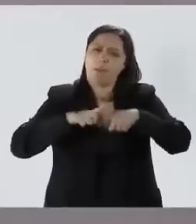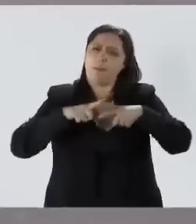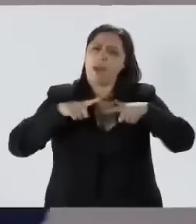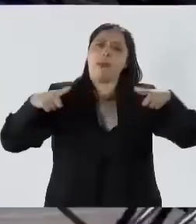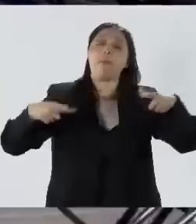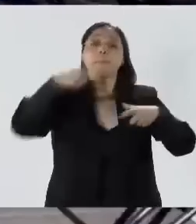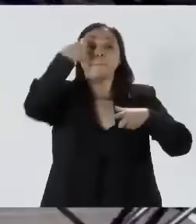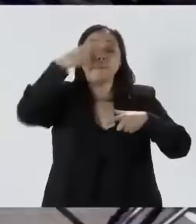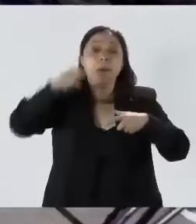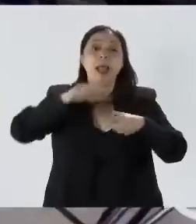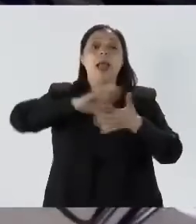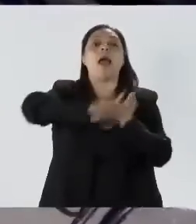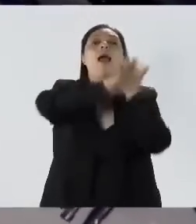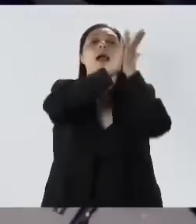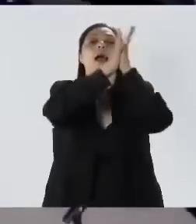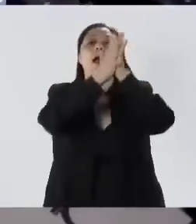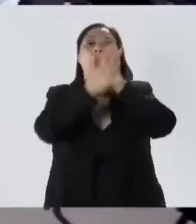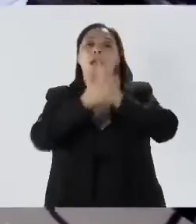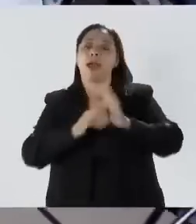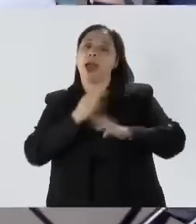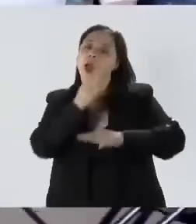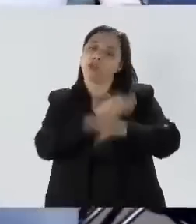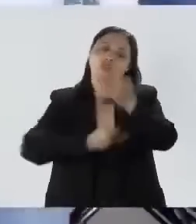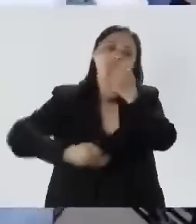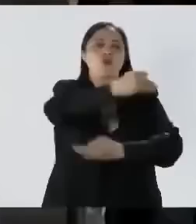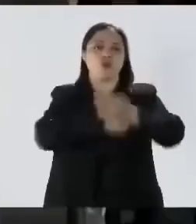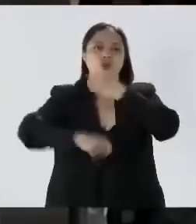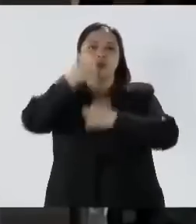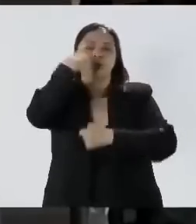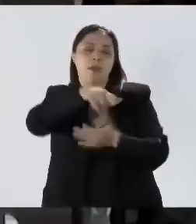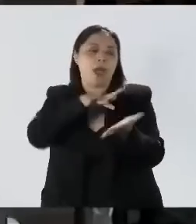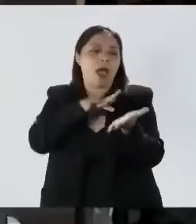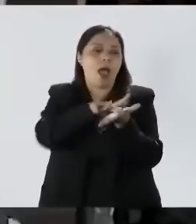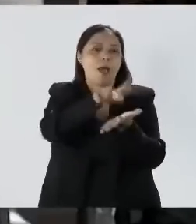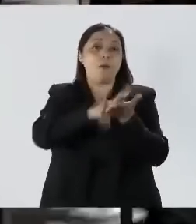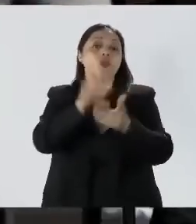con beca para el transporte a todos los universitarios de la Ciudad de